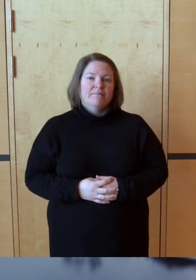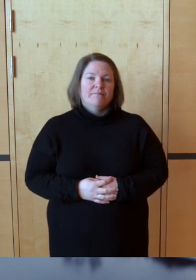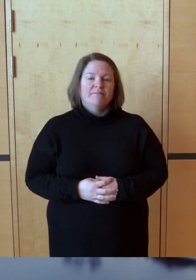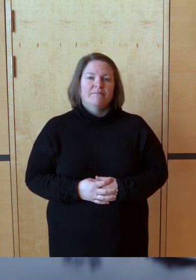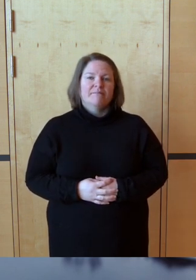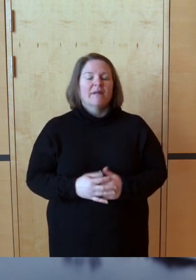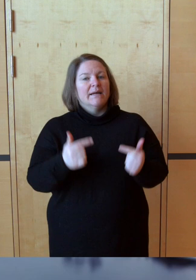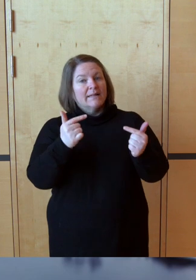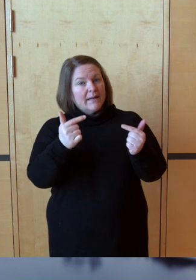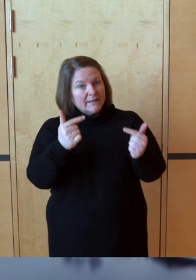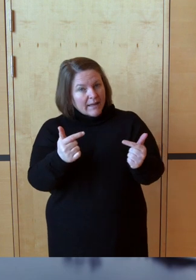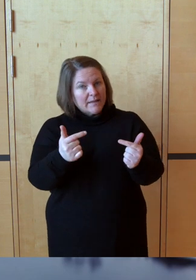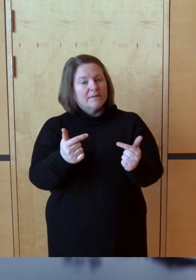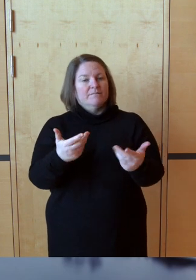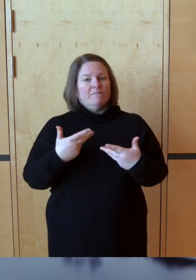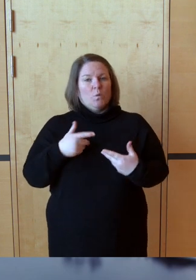Tack så mycket för ordet ordförande